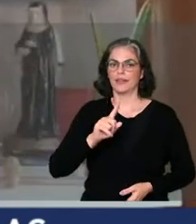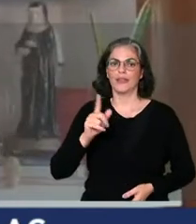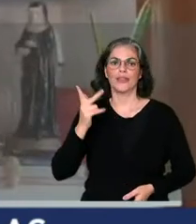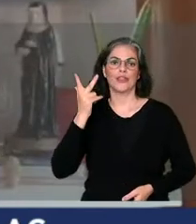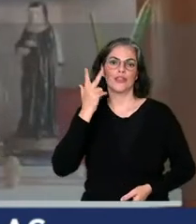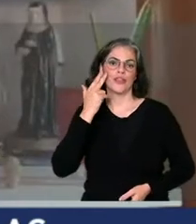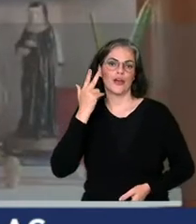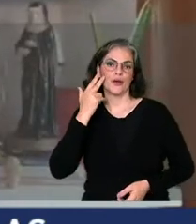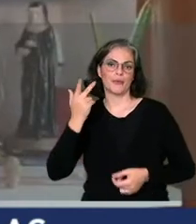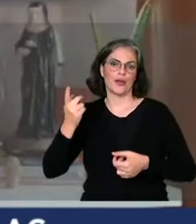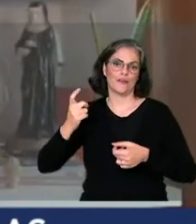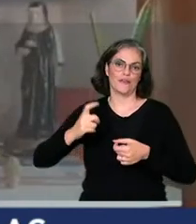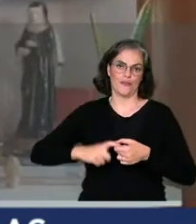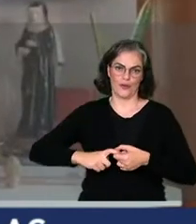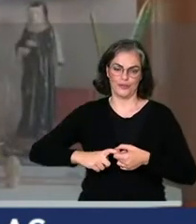AGORA NÃO TEVE A SUA VIDA NORMALIZADA. COMO OUTRAS